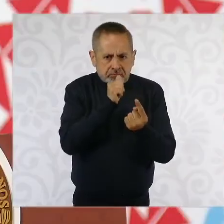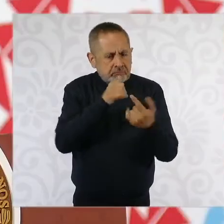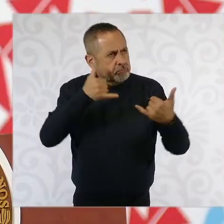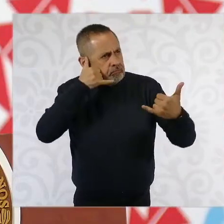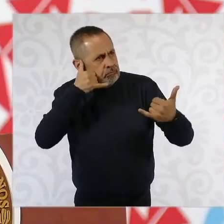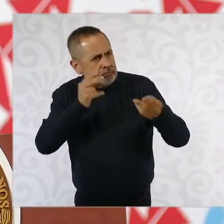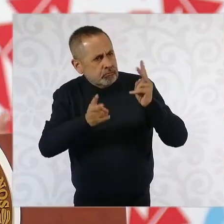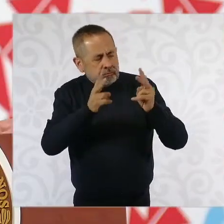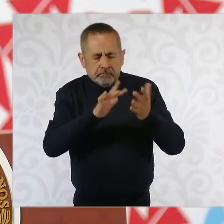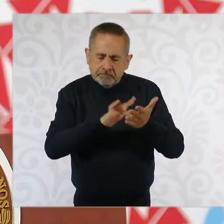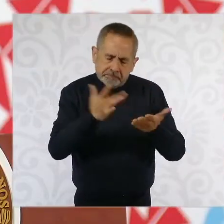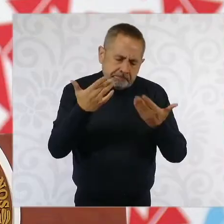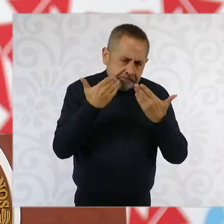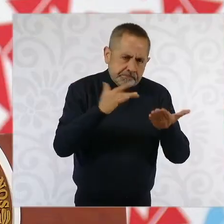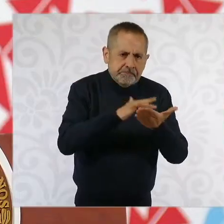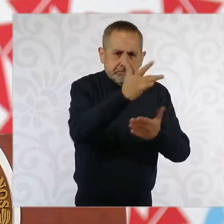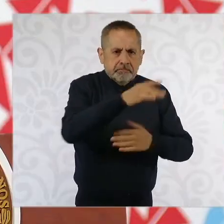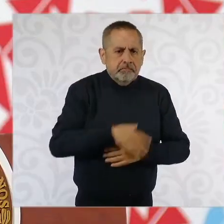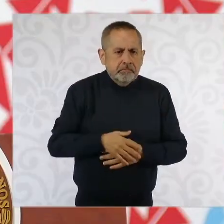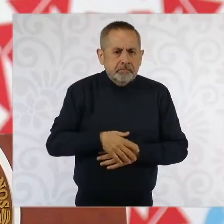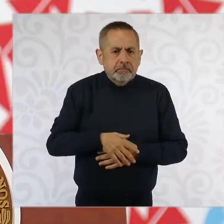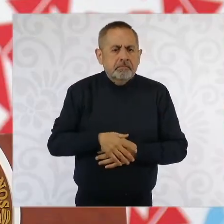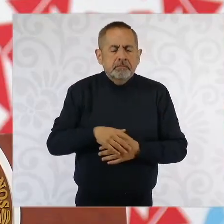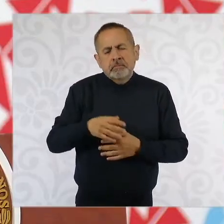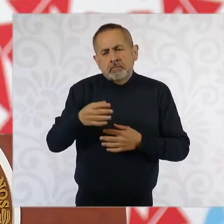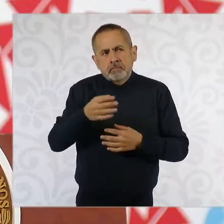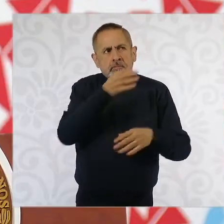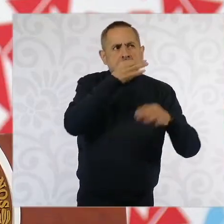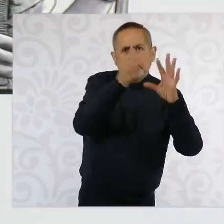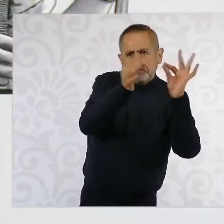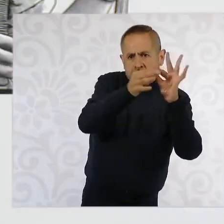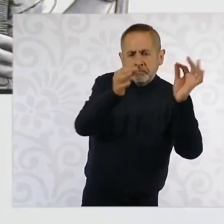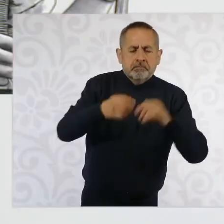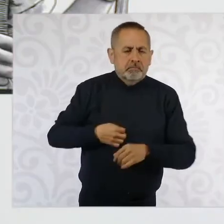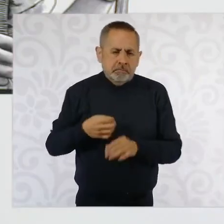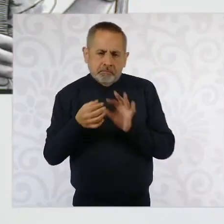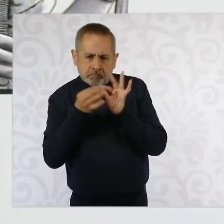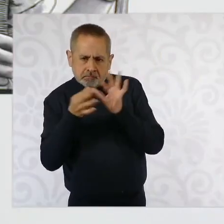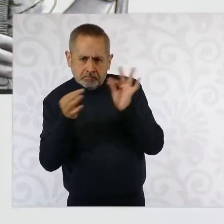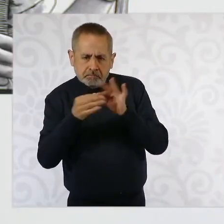pues evidentemente las comunicaciones públicas que él hace y las comunicaciones públicas que